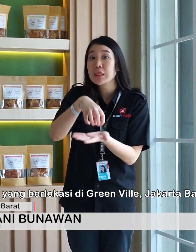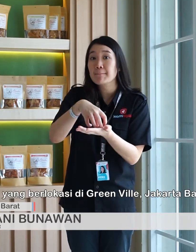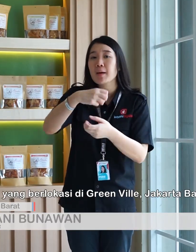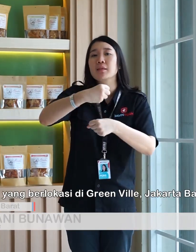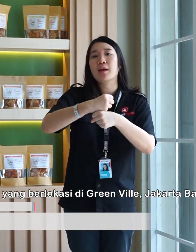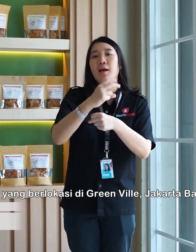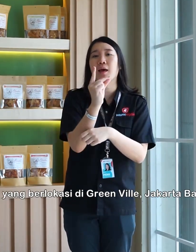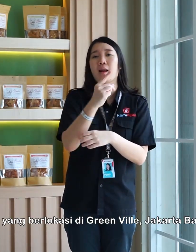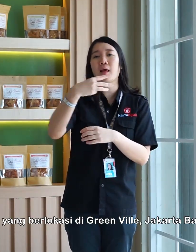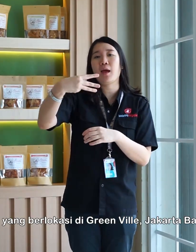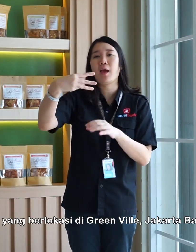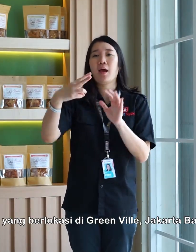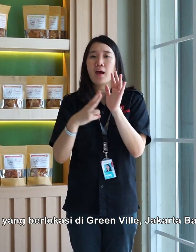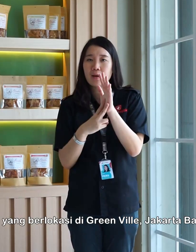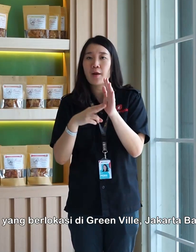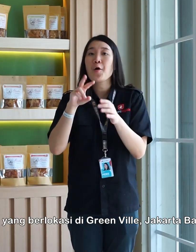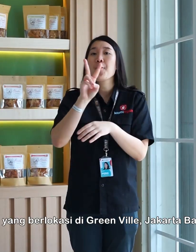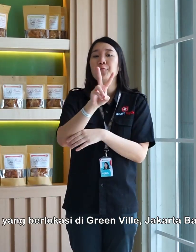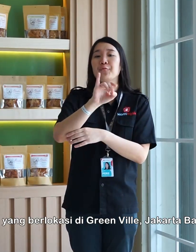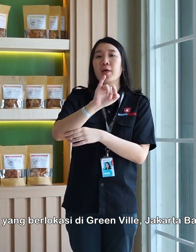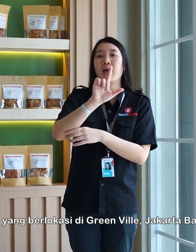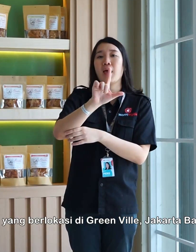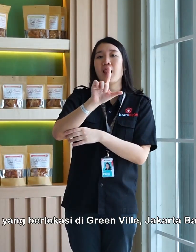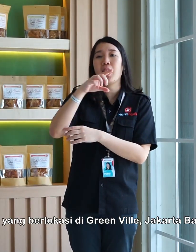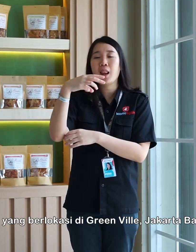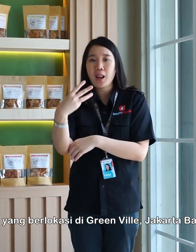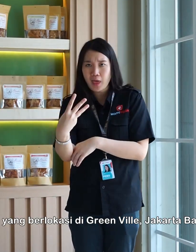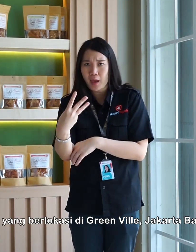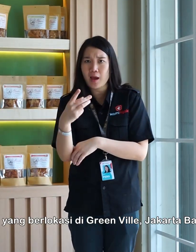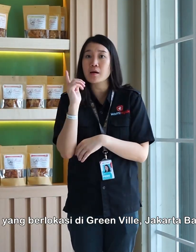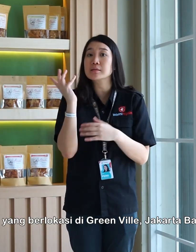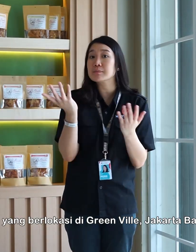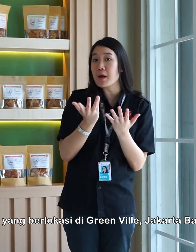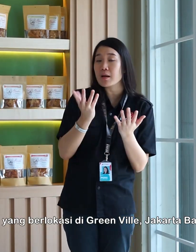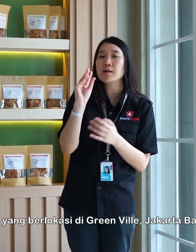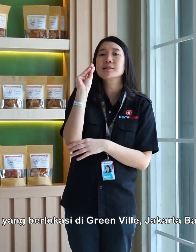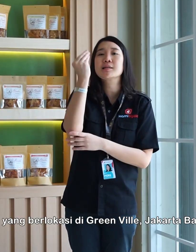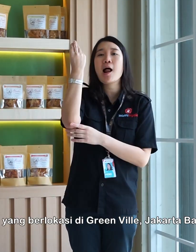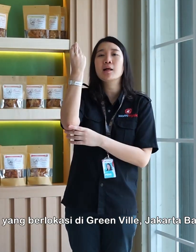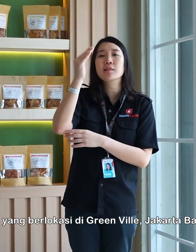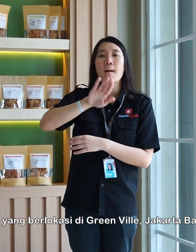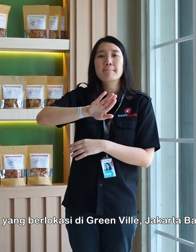yang berlokasi di Green Ville, Jakarta Barat